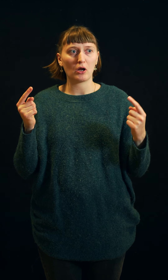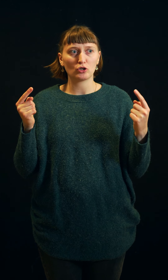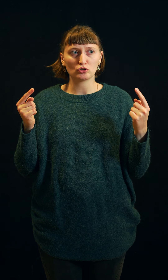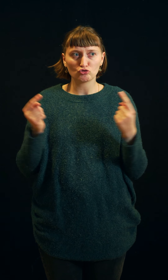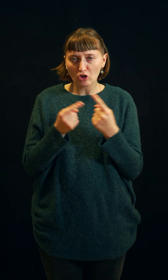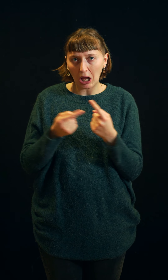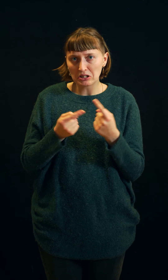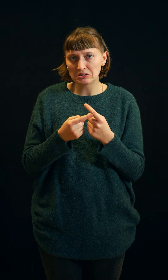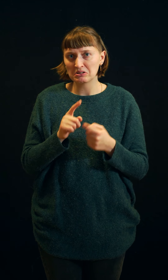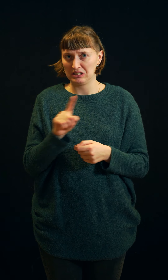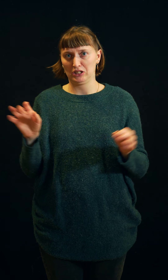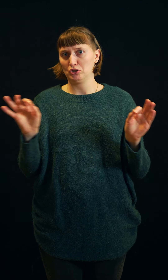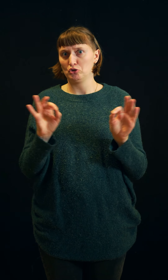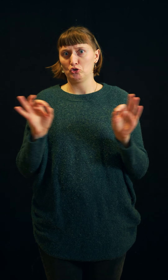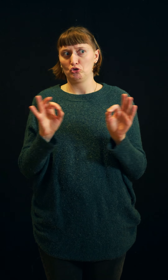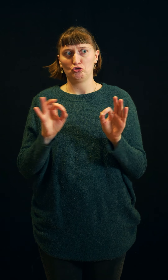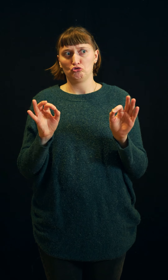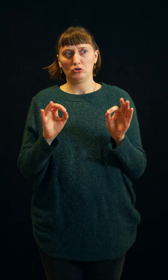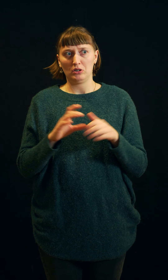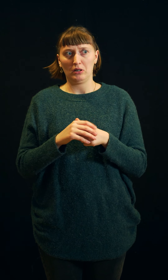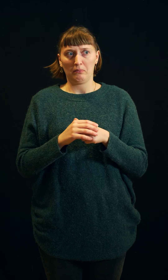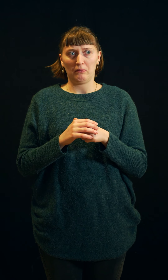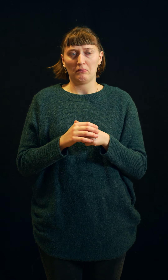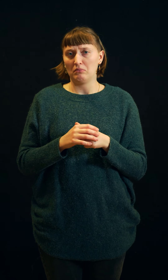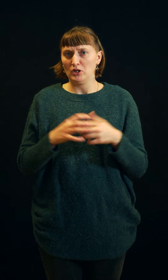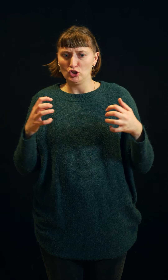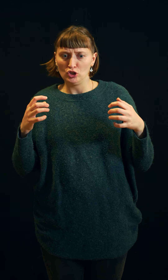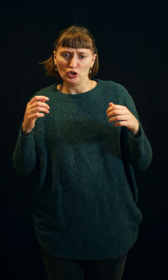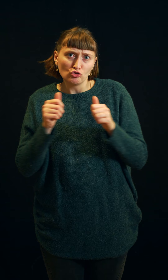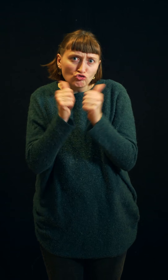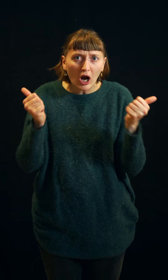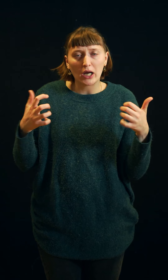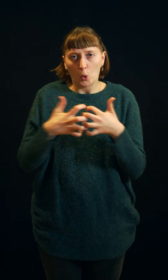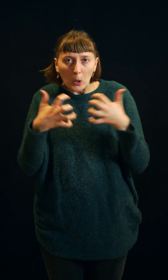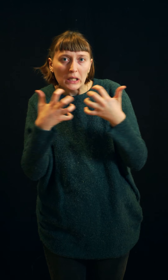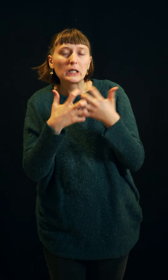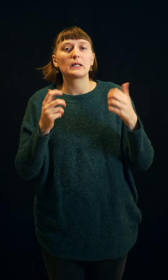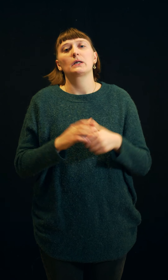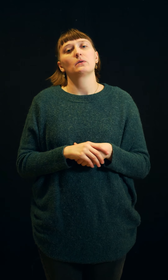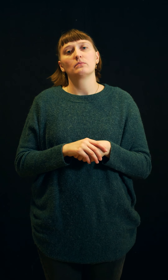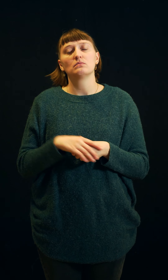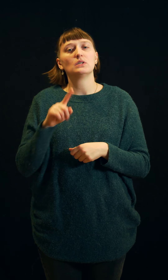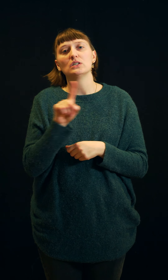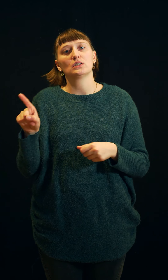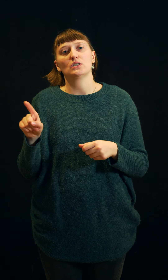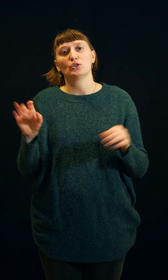Nie aber irgendwelche grauenhaften Scheidungsekstasen,